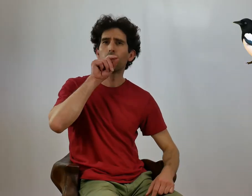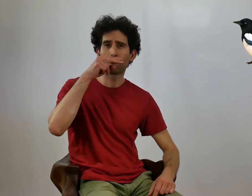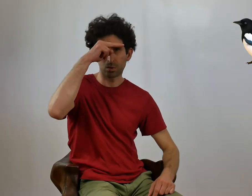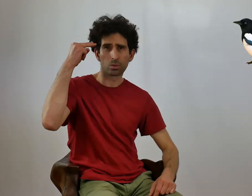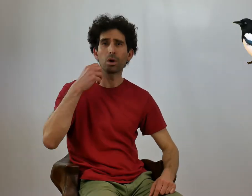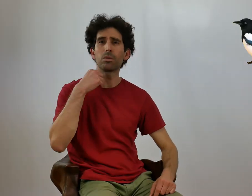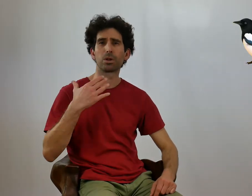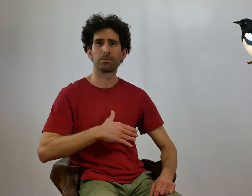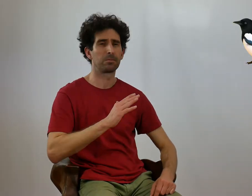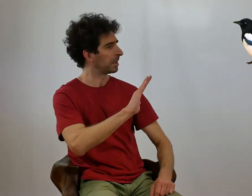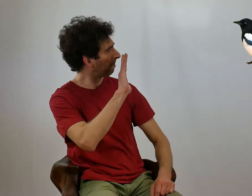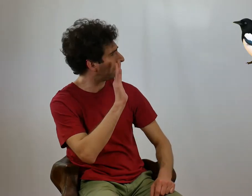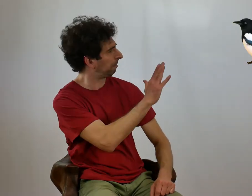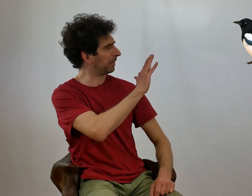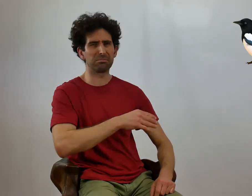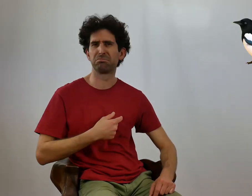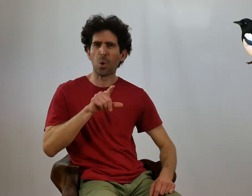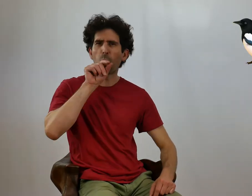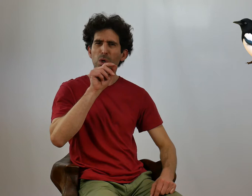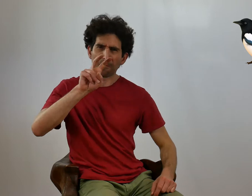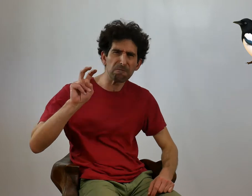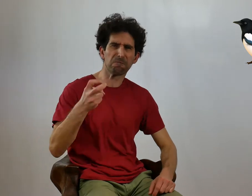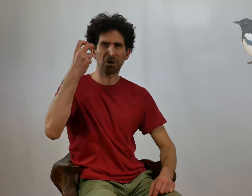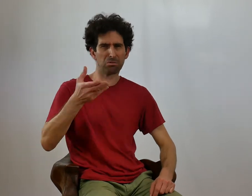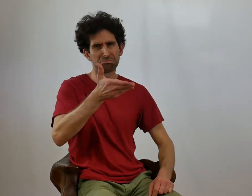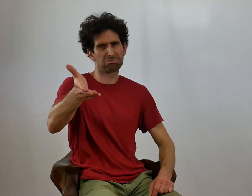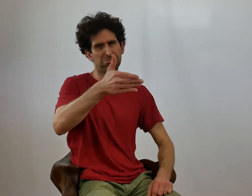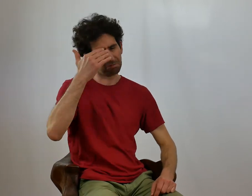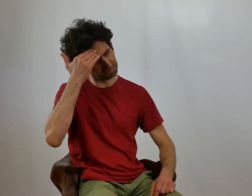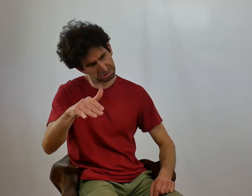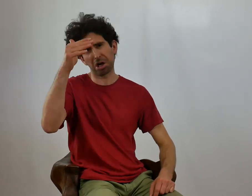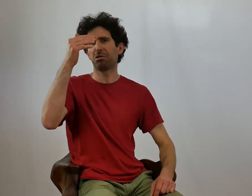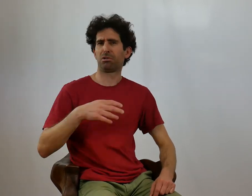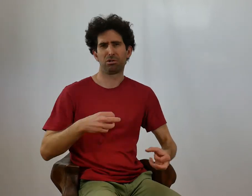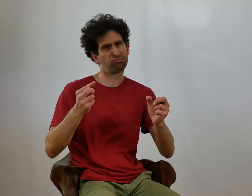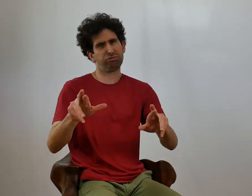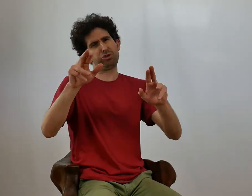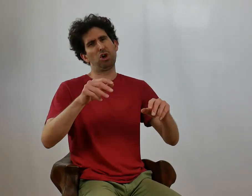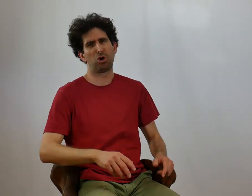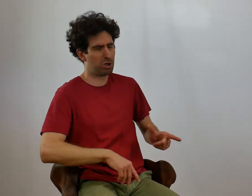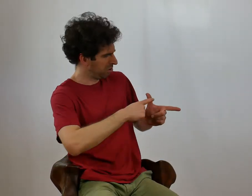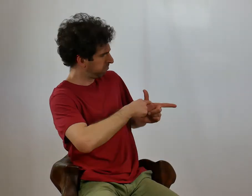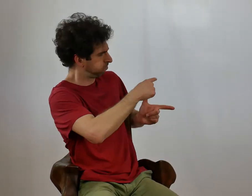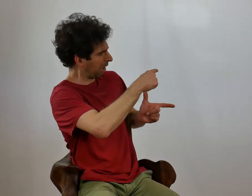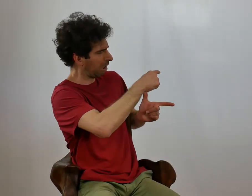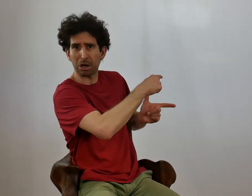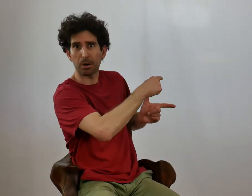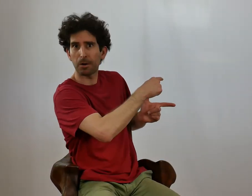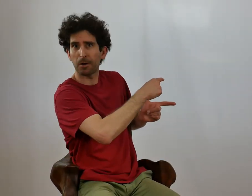Cet oiseau noir et blanc est un oiseau voleur. Vous le savez sûrement. La courbe monte.